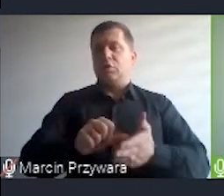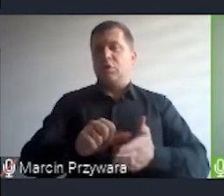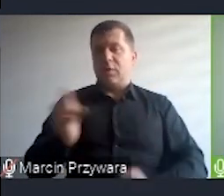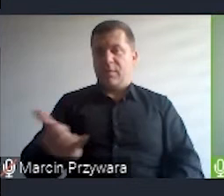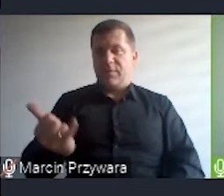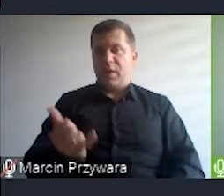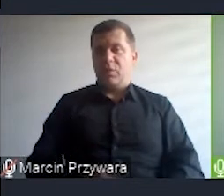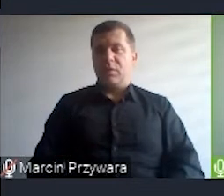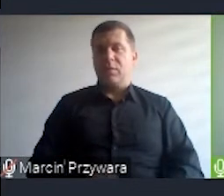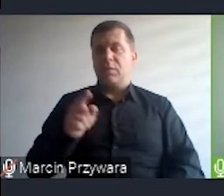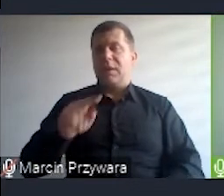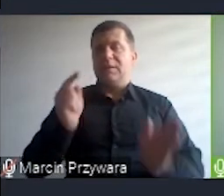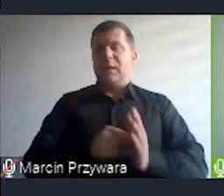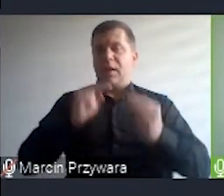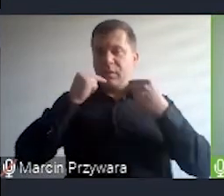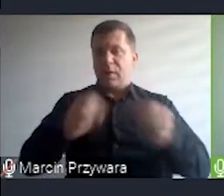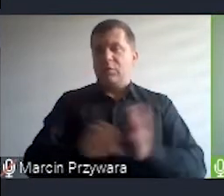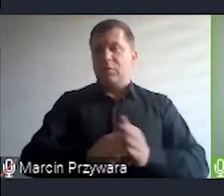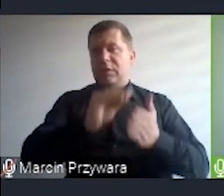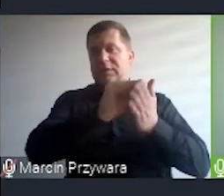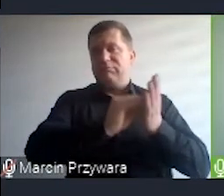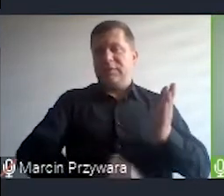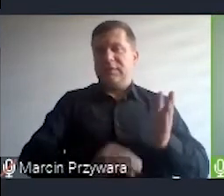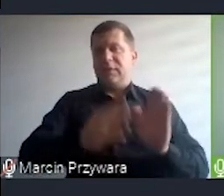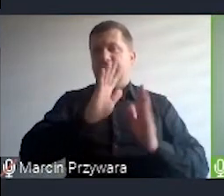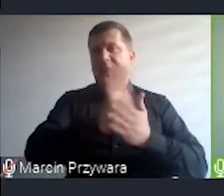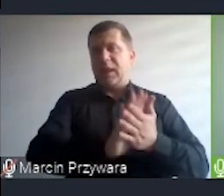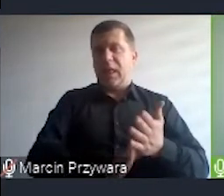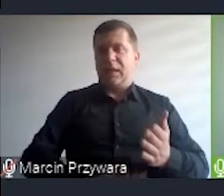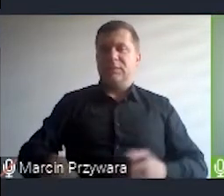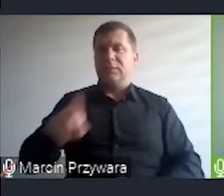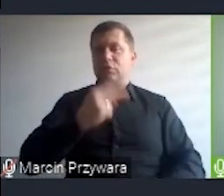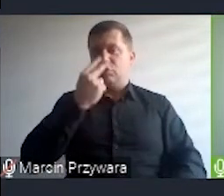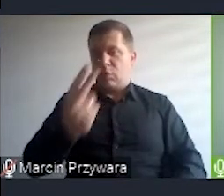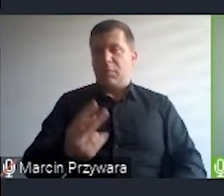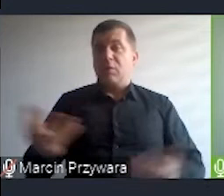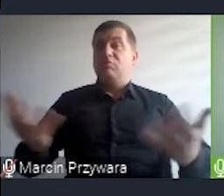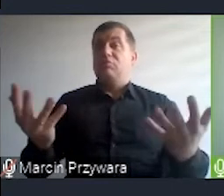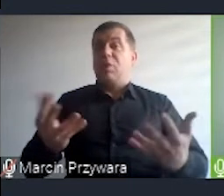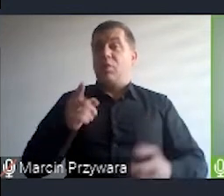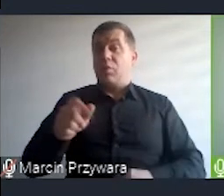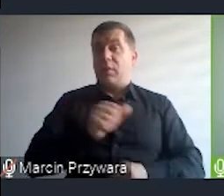i w tym celu wracam do spisu treści, żebyście Państwo zobaczyli gdzie to jest.